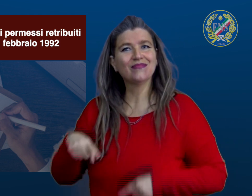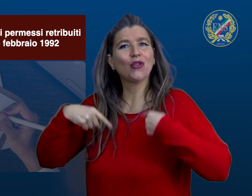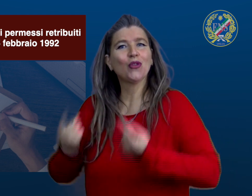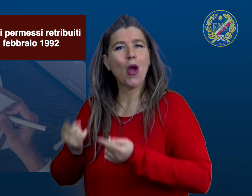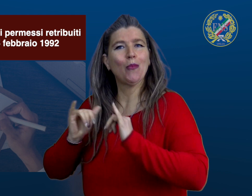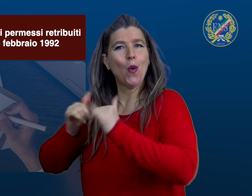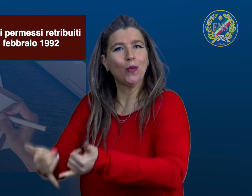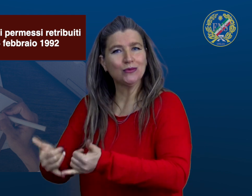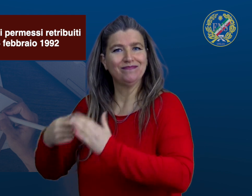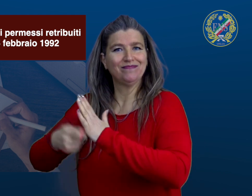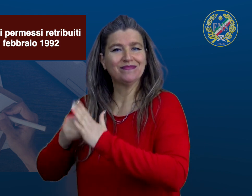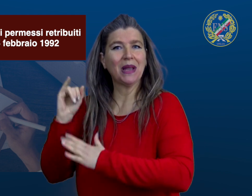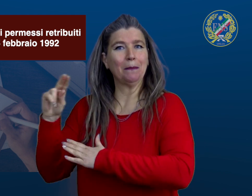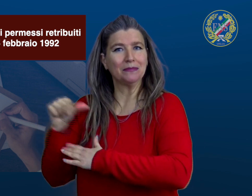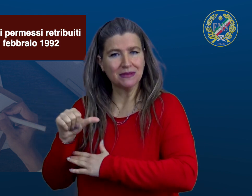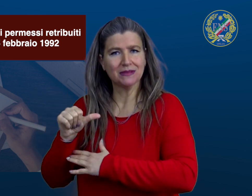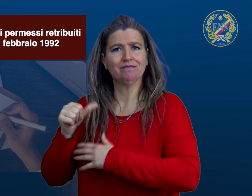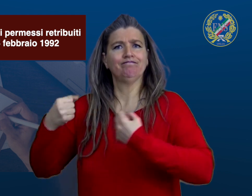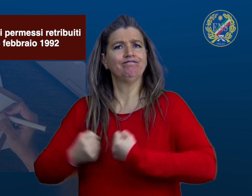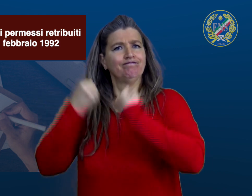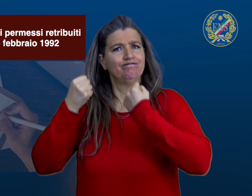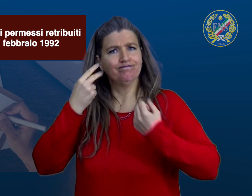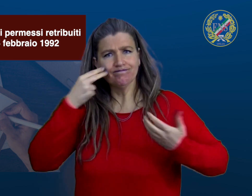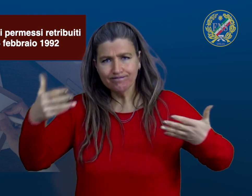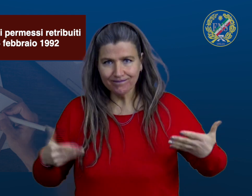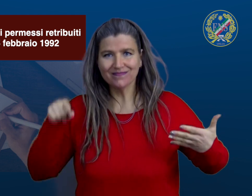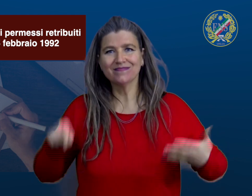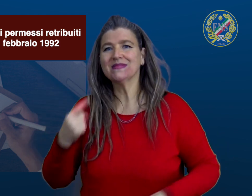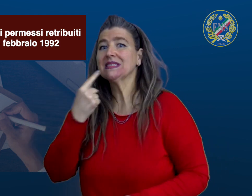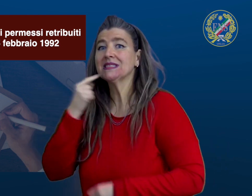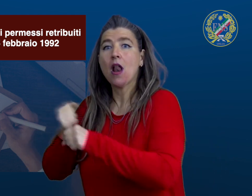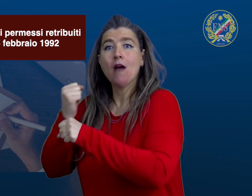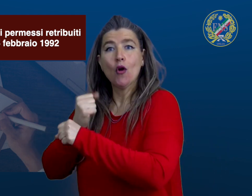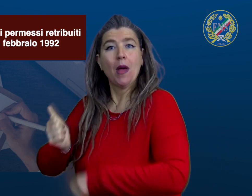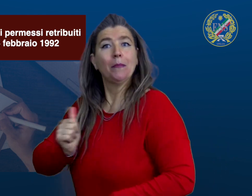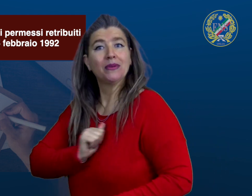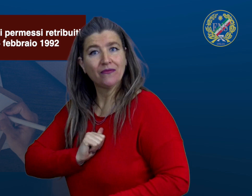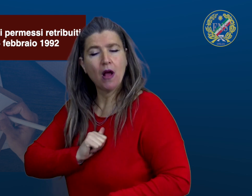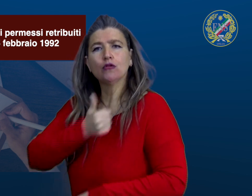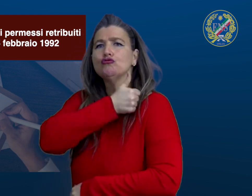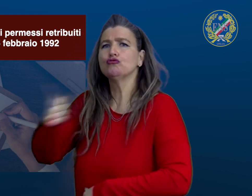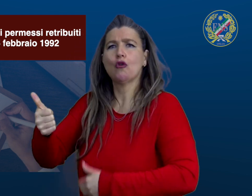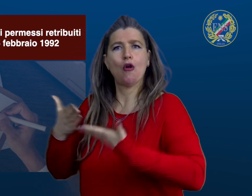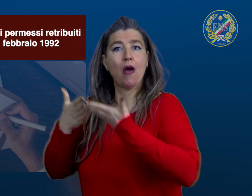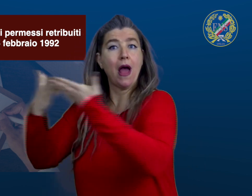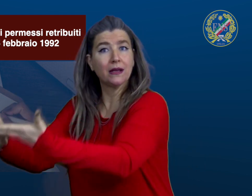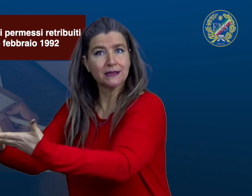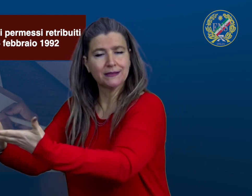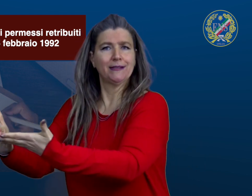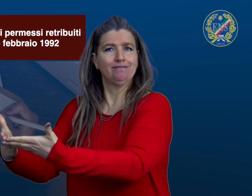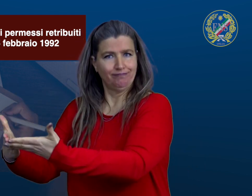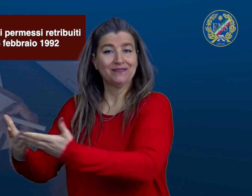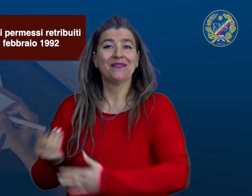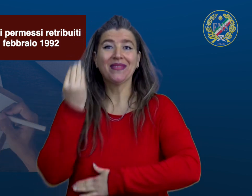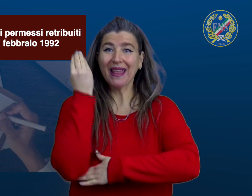Dopo è uscita la circolare INPS, che dice solo chi lavora in privato riguarda l'assistenza della persona disabile.